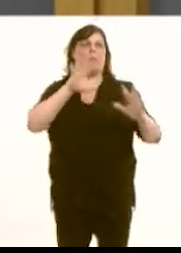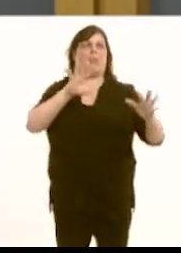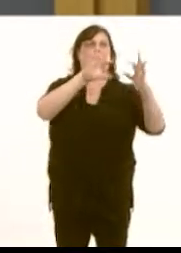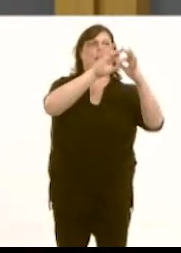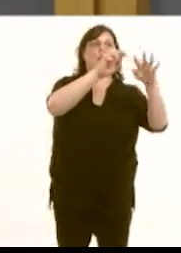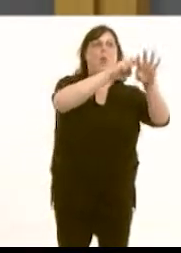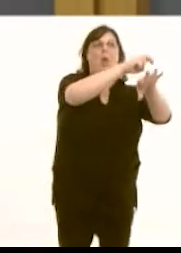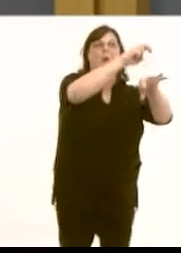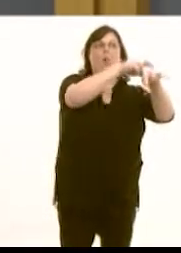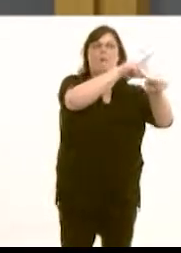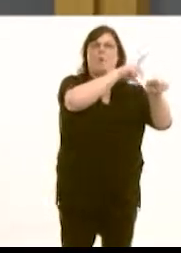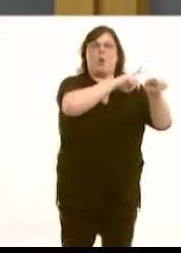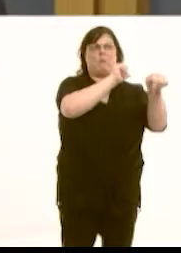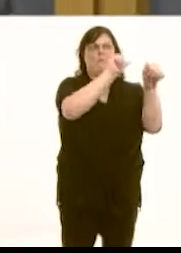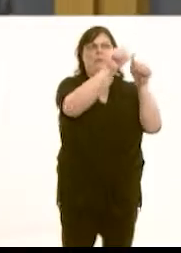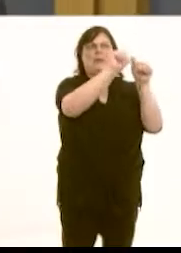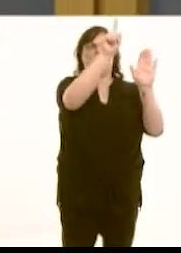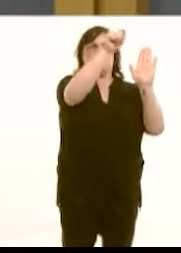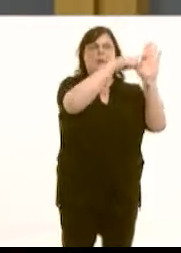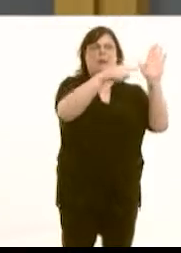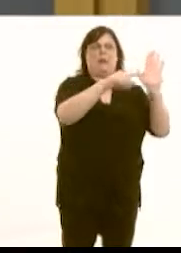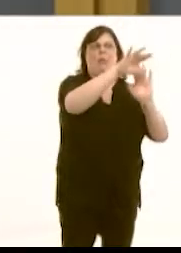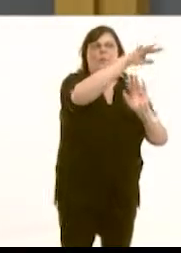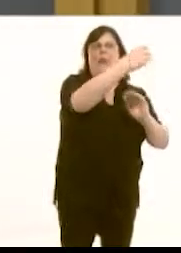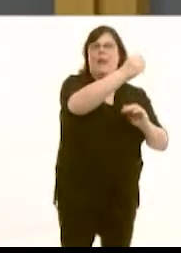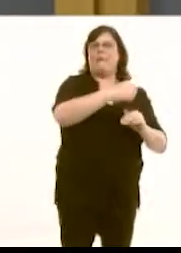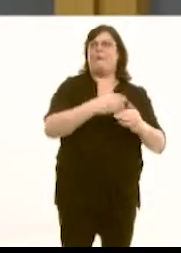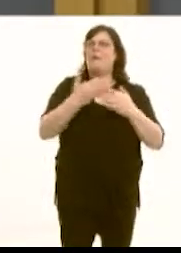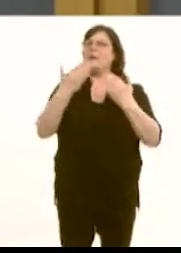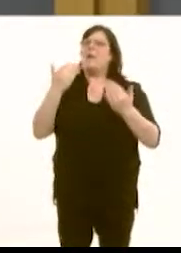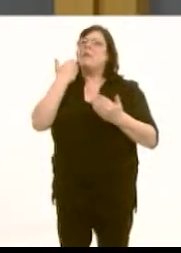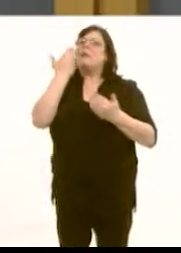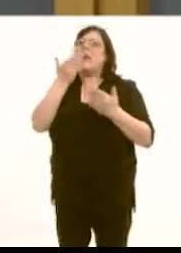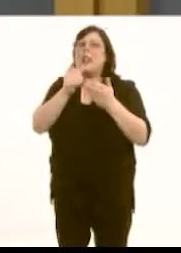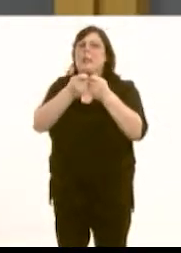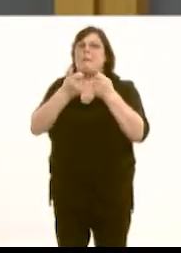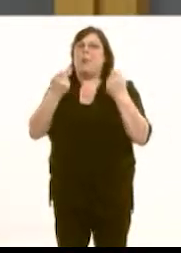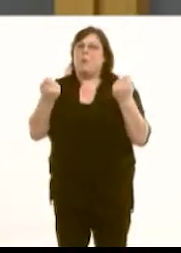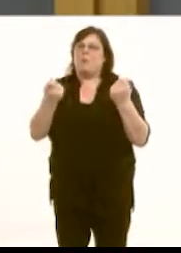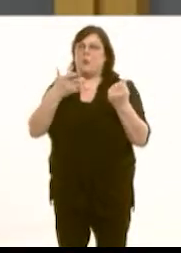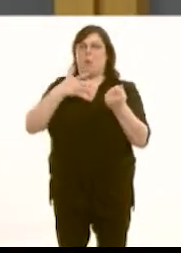Maeír ëDaily Postí ar hyn o bryd yn rhedeg ymgyrch i geisio gwella signal yn y gogledd,